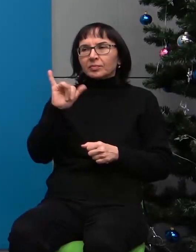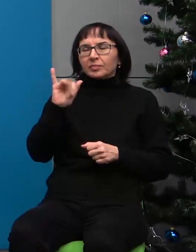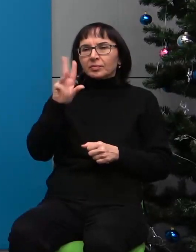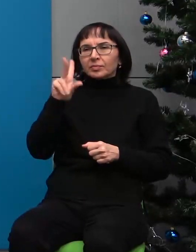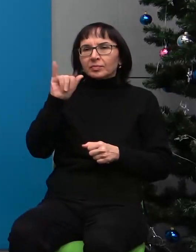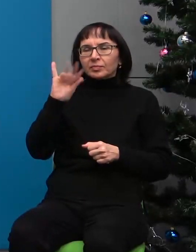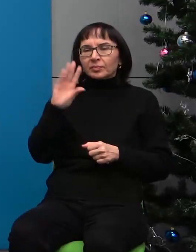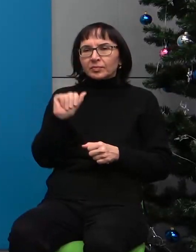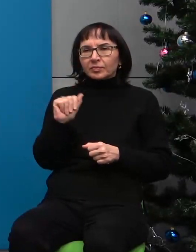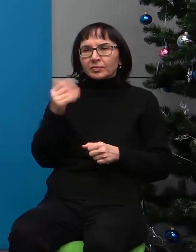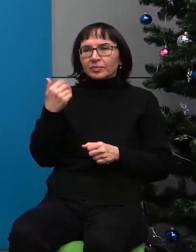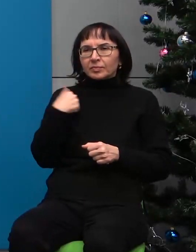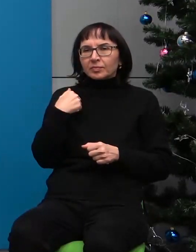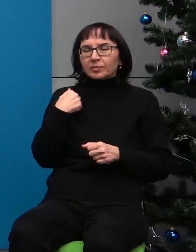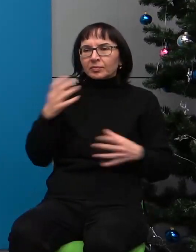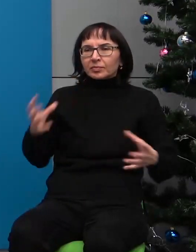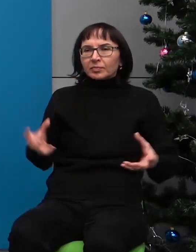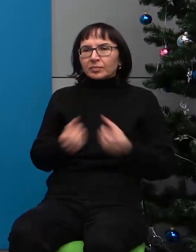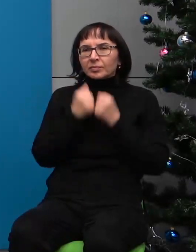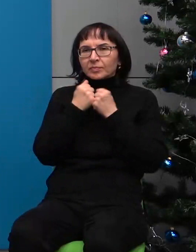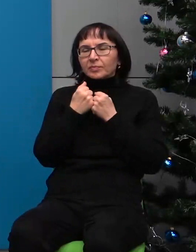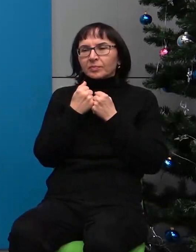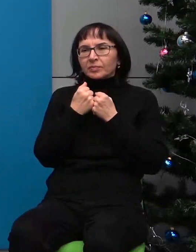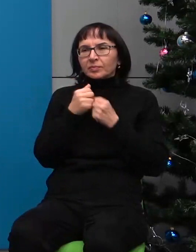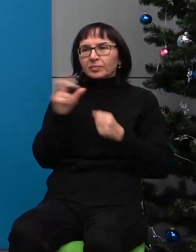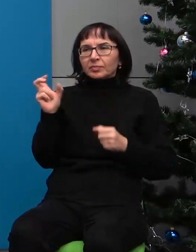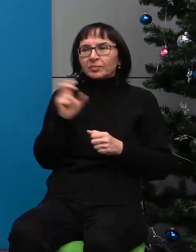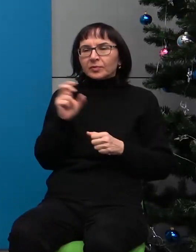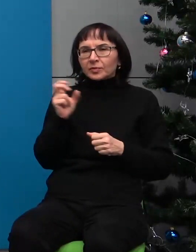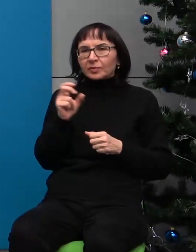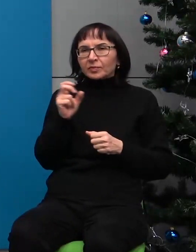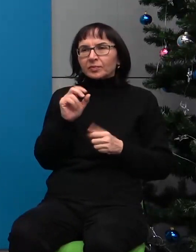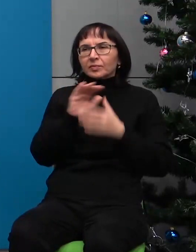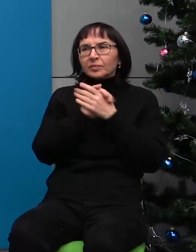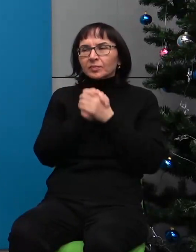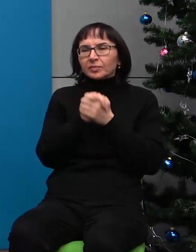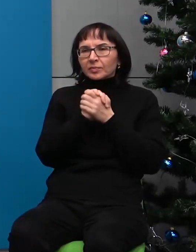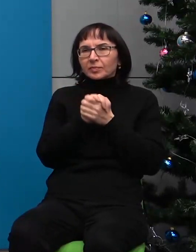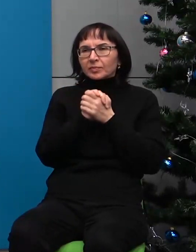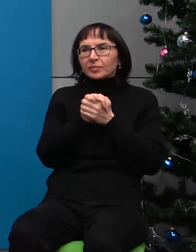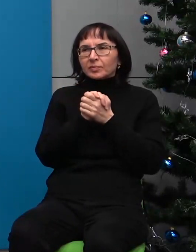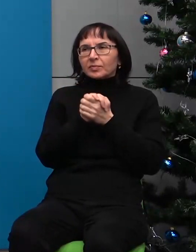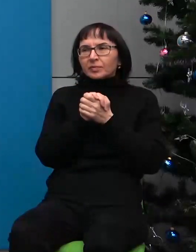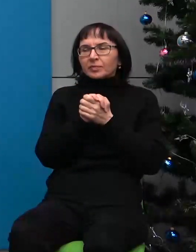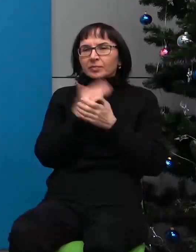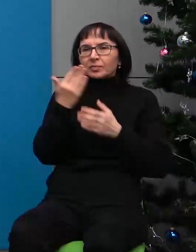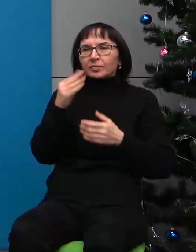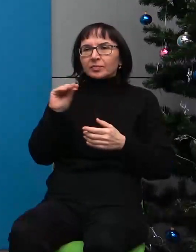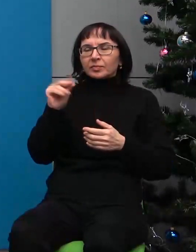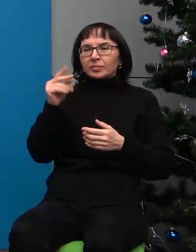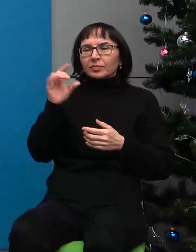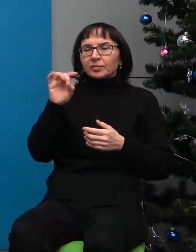że brał udział w złapaniu Czegewary. Że się przyjaźnił z Eichmannem i Mengele.